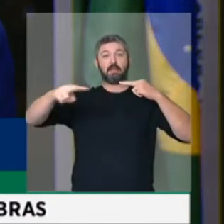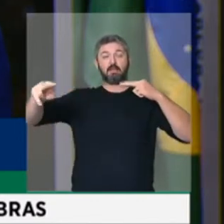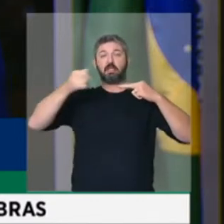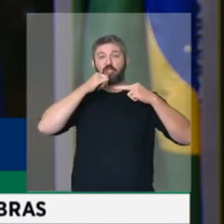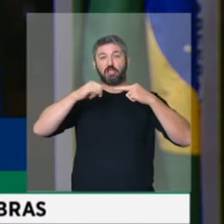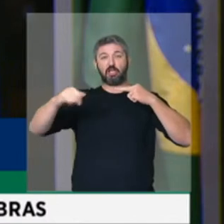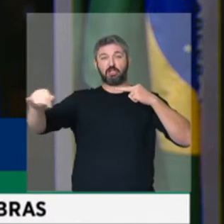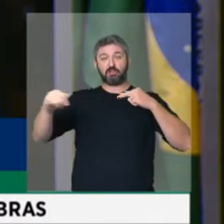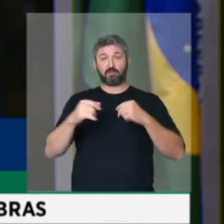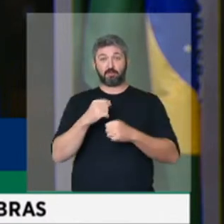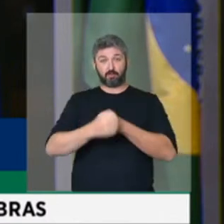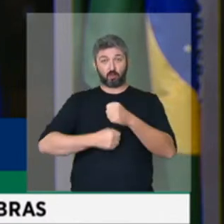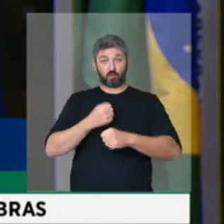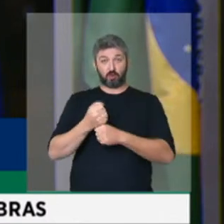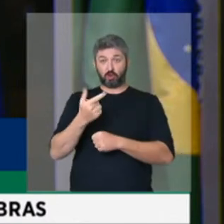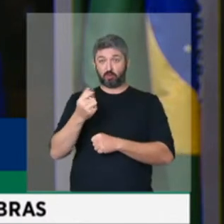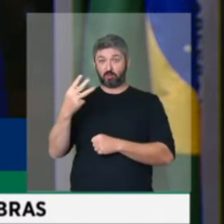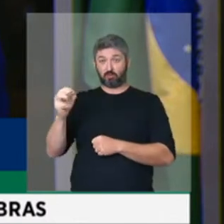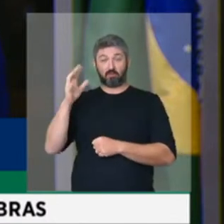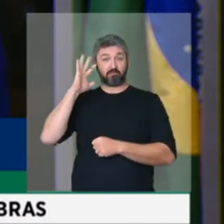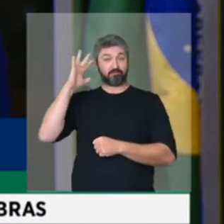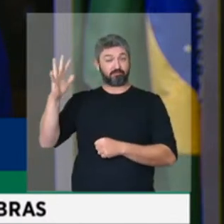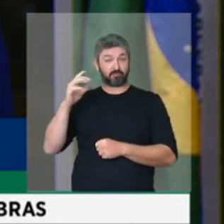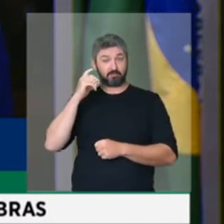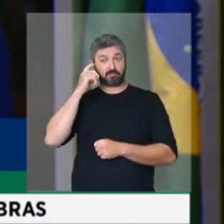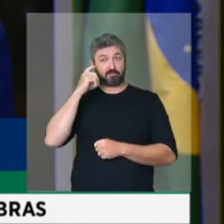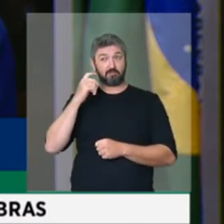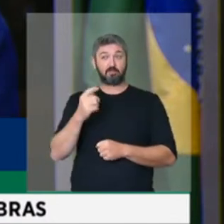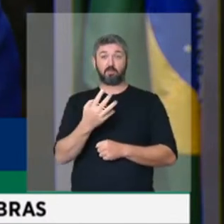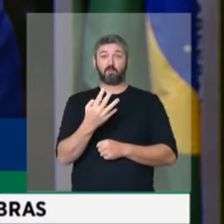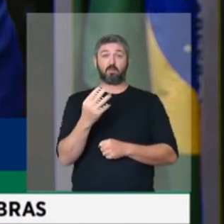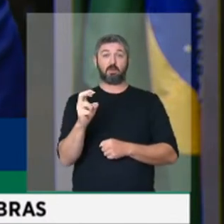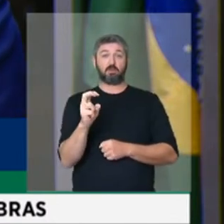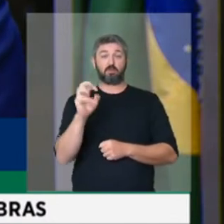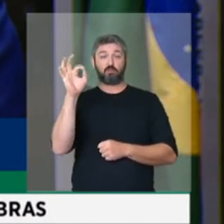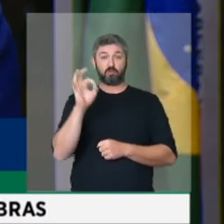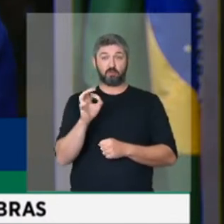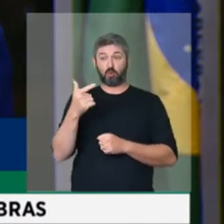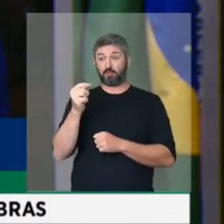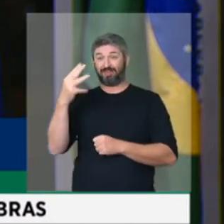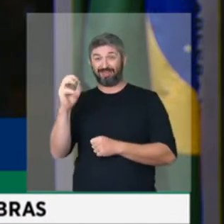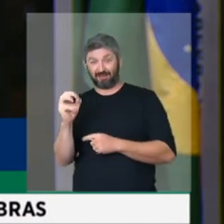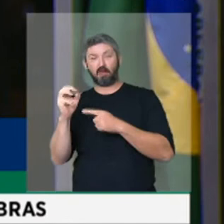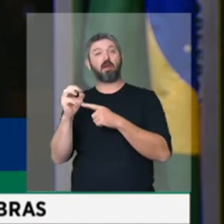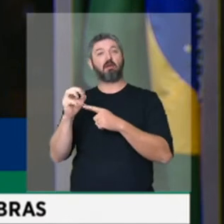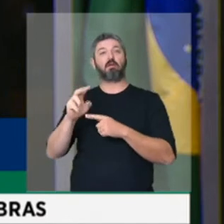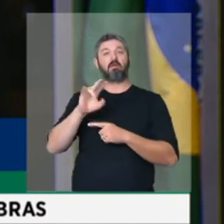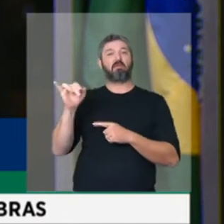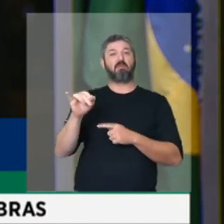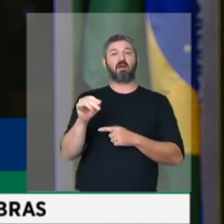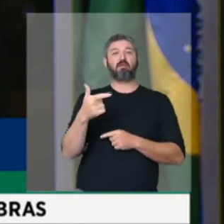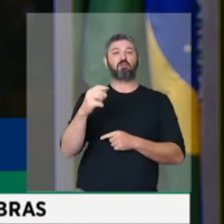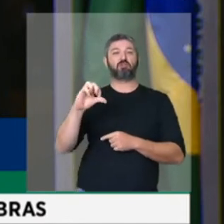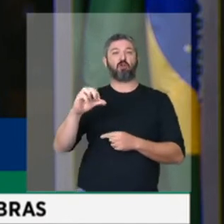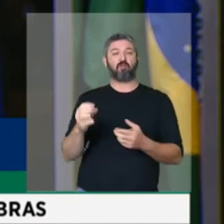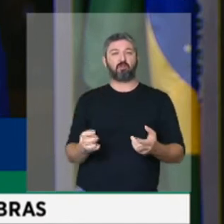É QUE SEJA APENAS 16%, MENOS DA METADE. É UMA EMPRESA QUE ESTÁ DEFINHANDO. EM 2011 ELA